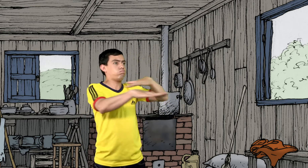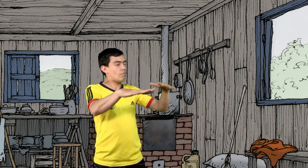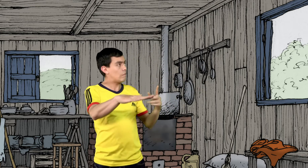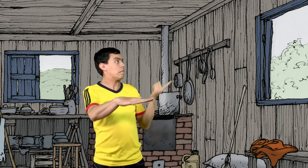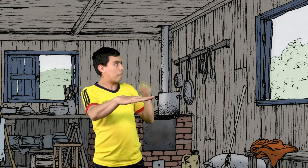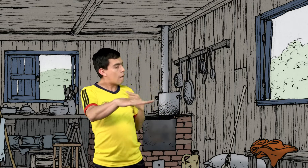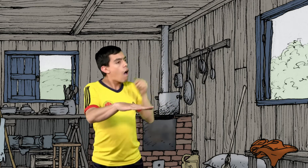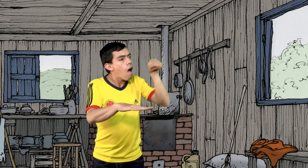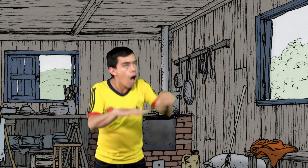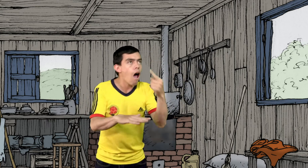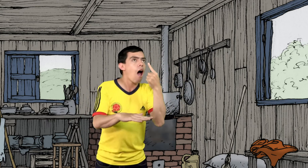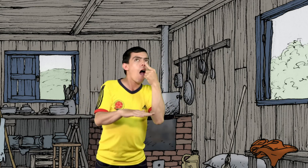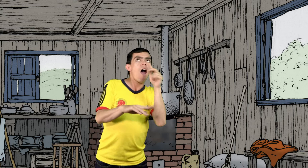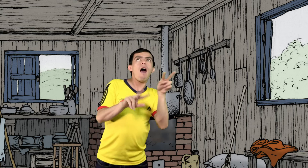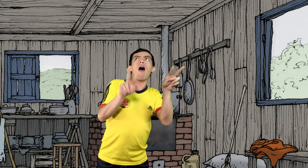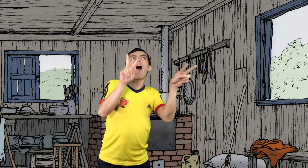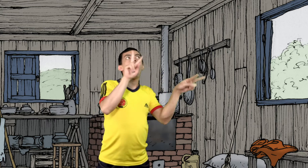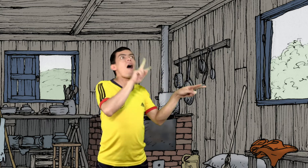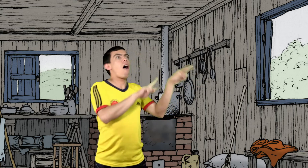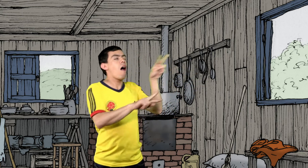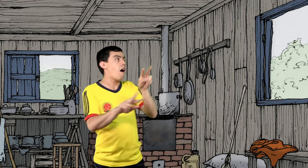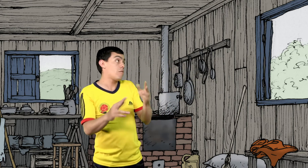y también que hay muchas cosas para conocer.